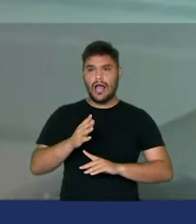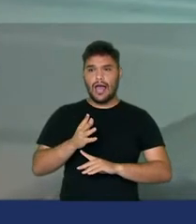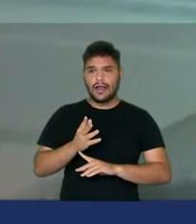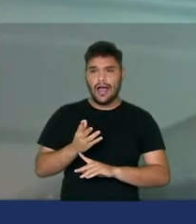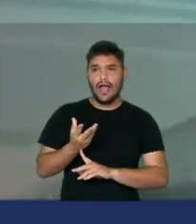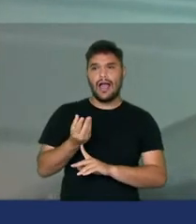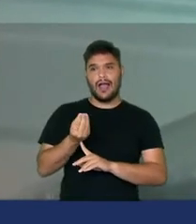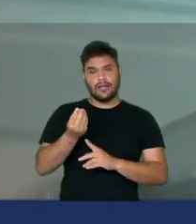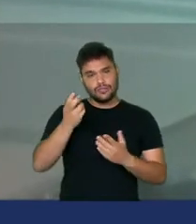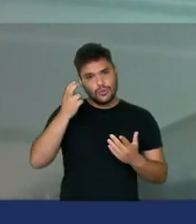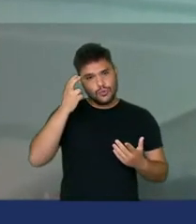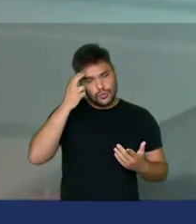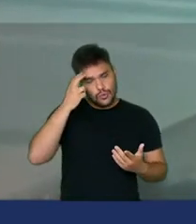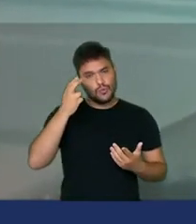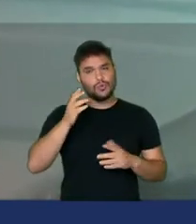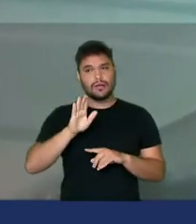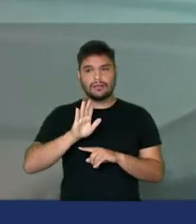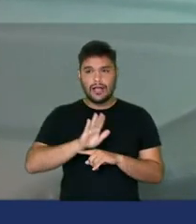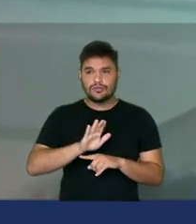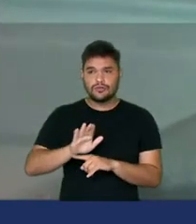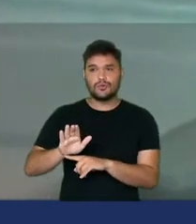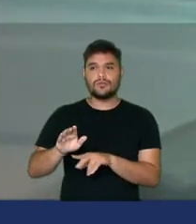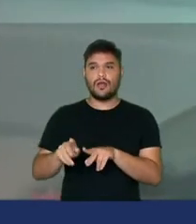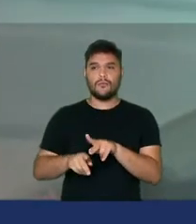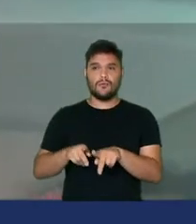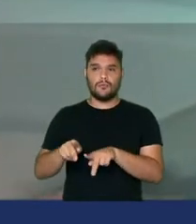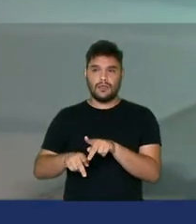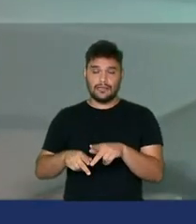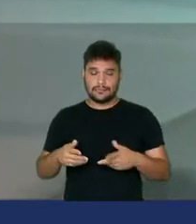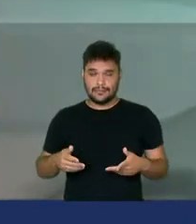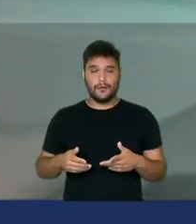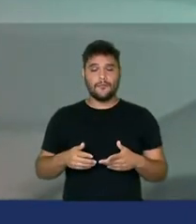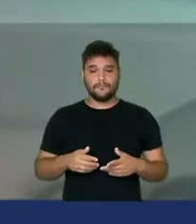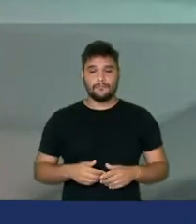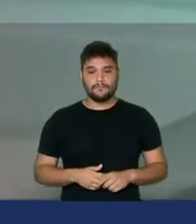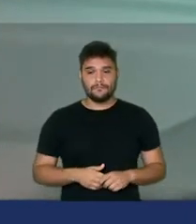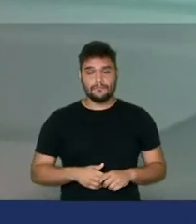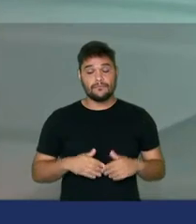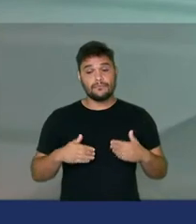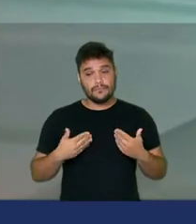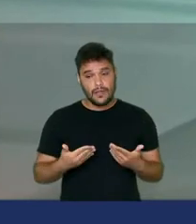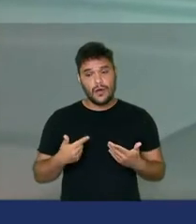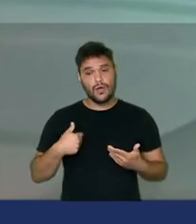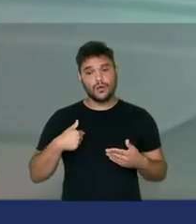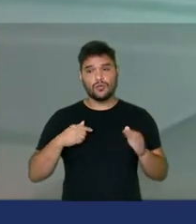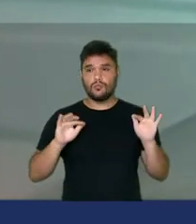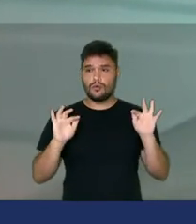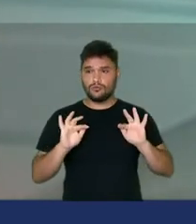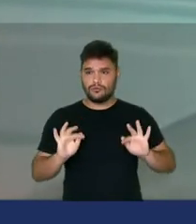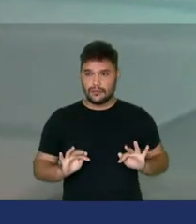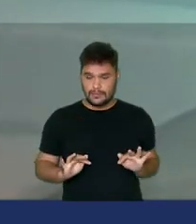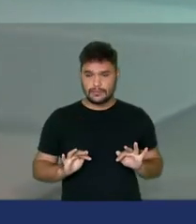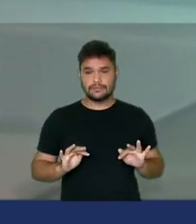QUE DE FATO TEM OS SEUS FAZEDORES DE CULTURA UM ALENTO IMPORTANTE PARA ESSA POPULAÇÃO QUE FAZ E ACONTECE. ENTÃO EU ESTOU